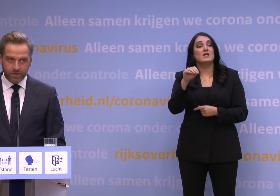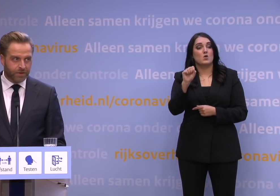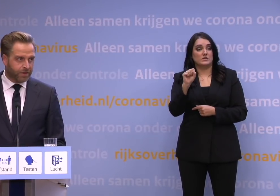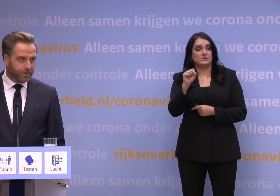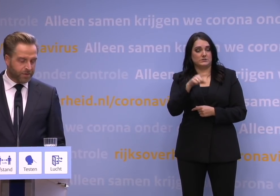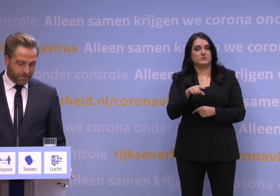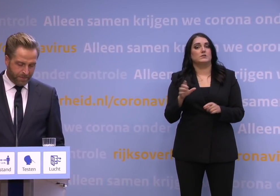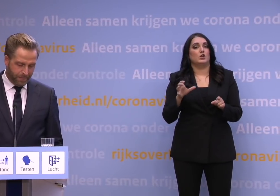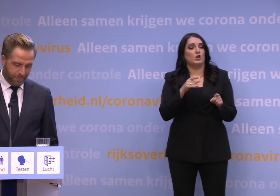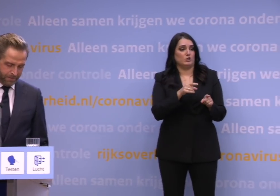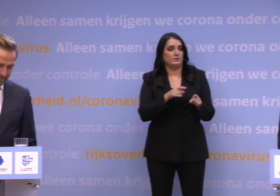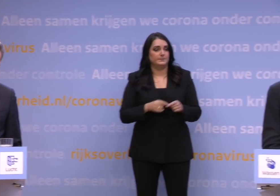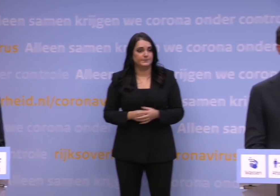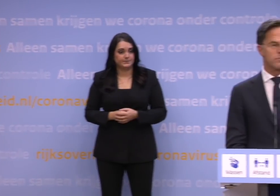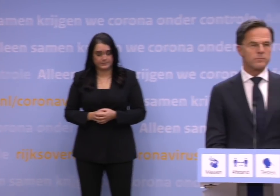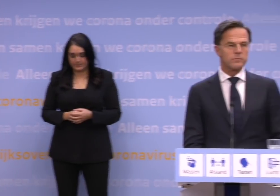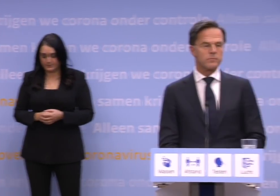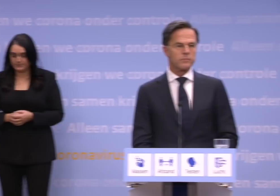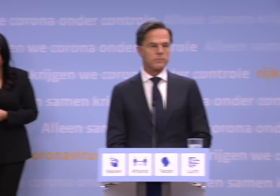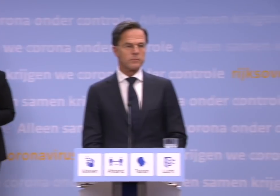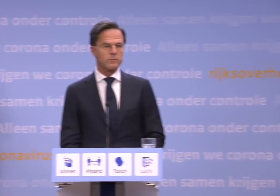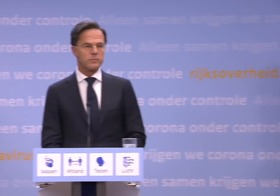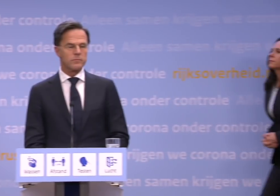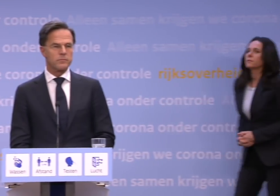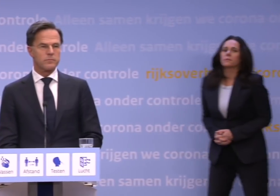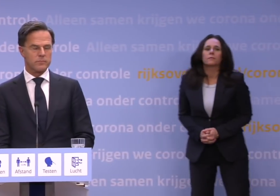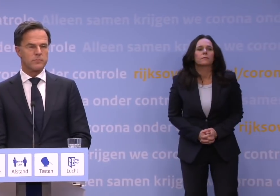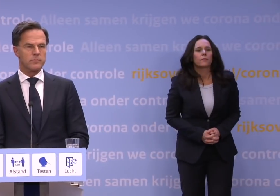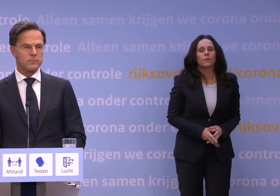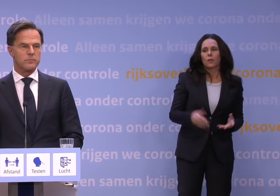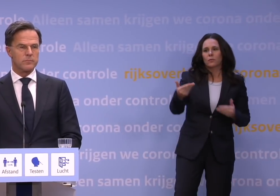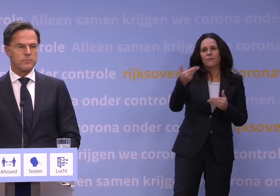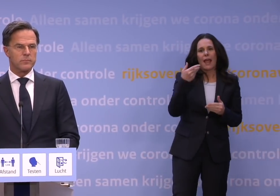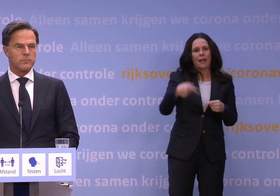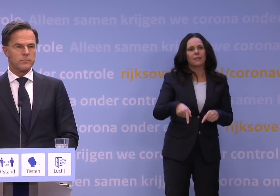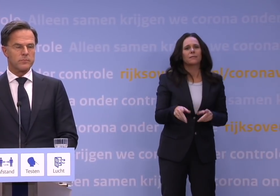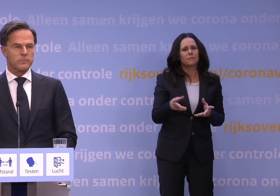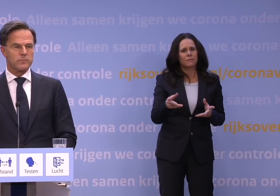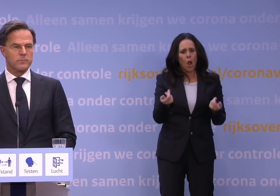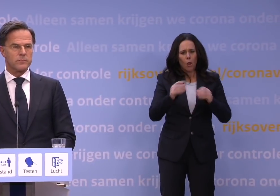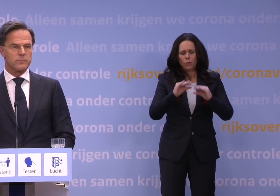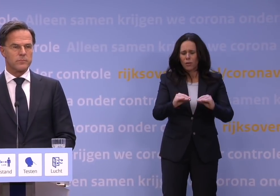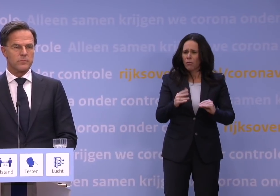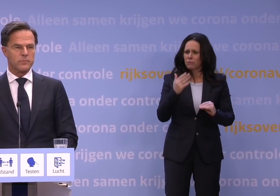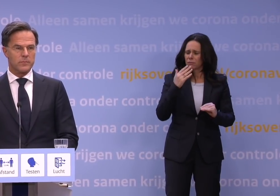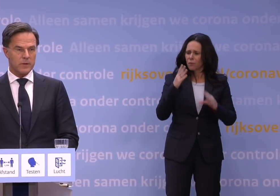Premier Rutte, met een lockdown vraagt u weer veel van Nederland. Snapt u dat mensen daar moedeloos van worden?